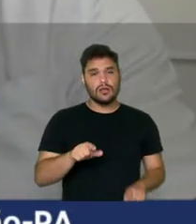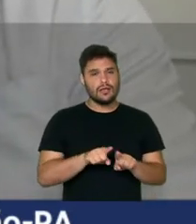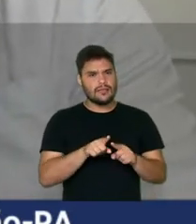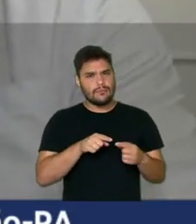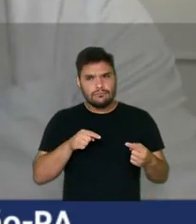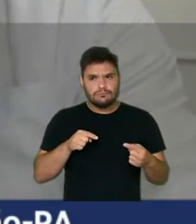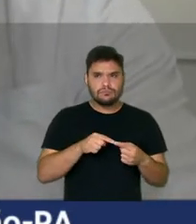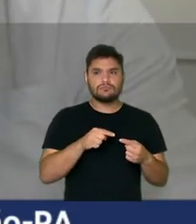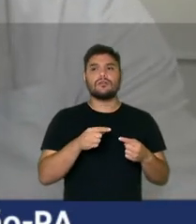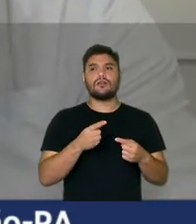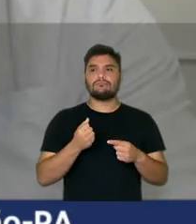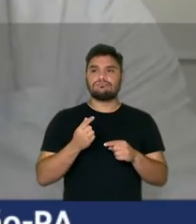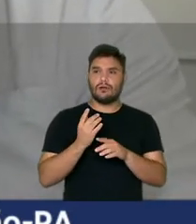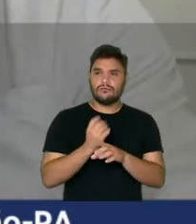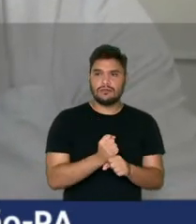PROJETO DE LEI 225 E PROJETO